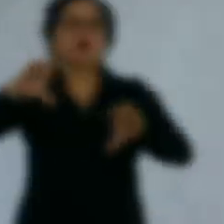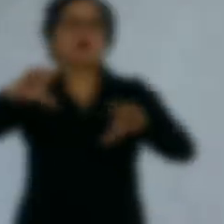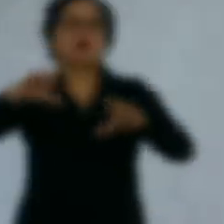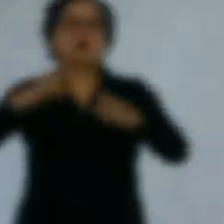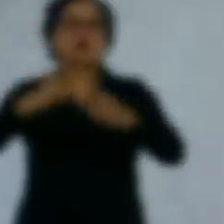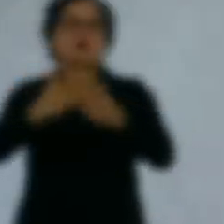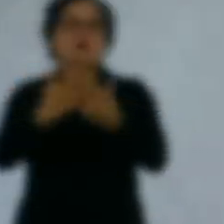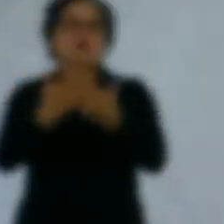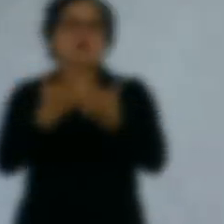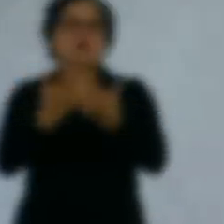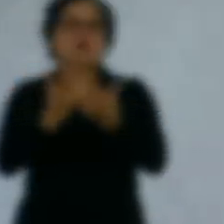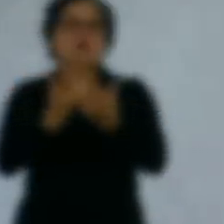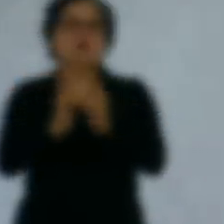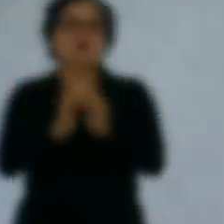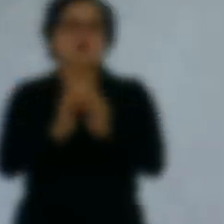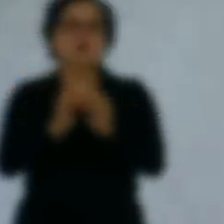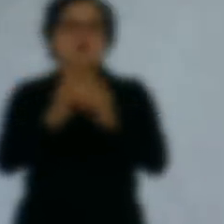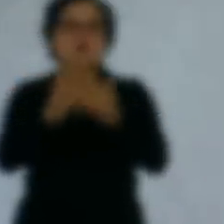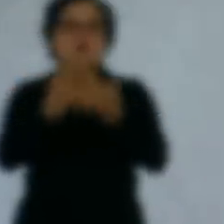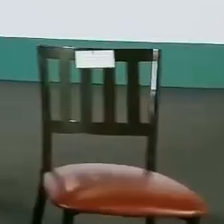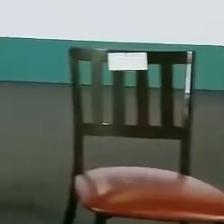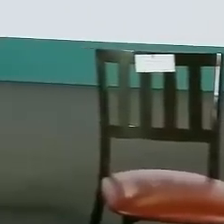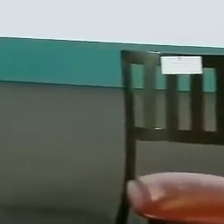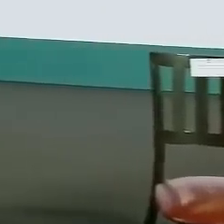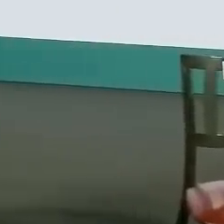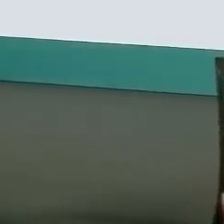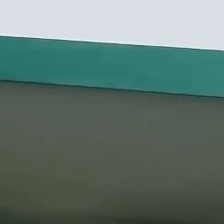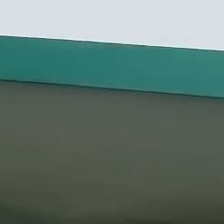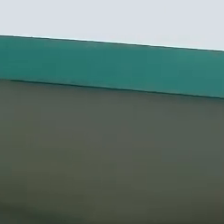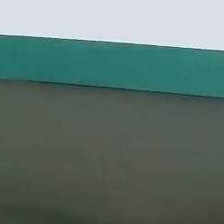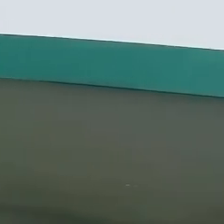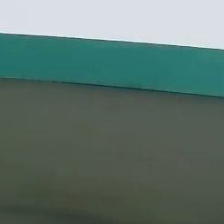la Secretaría de Seguridad y protección ciudadana bajo la conducción de la presidenta Claudia